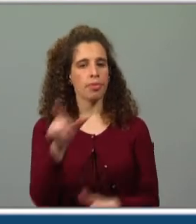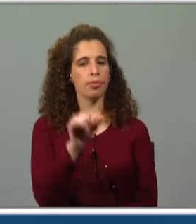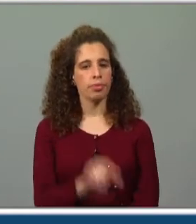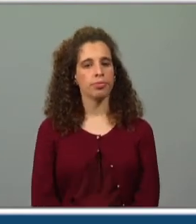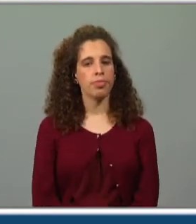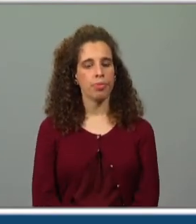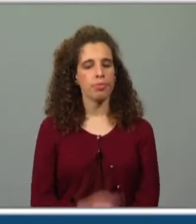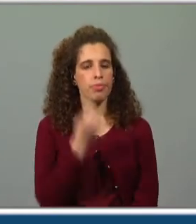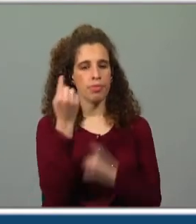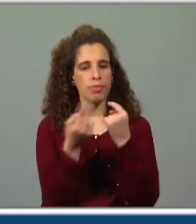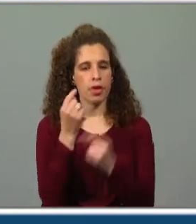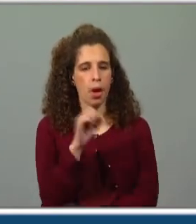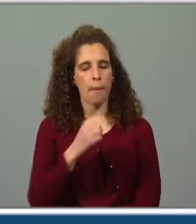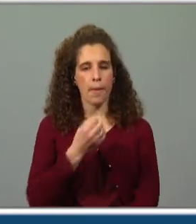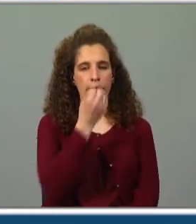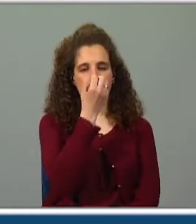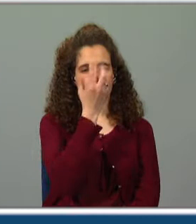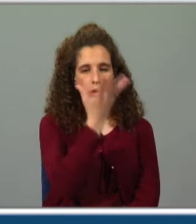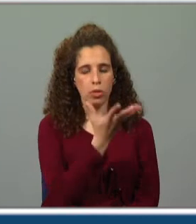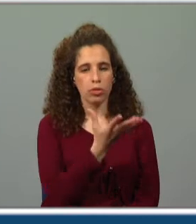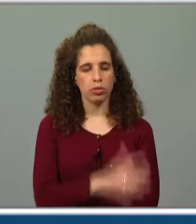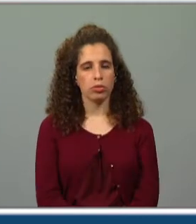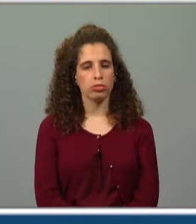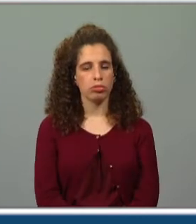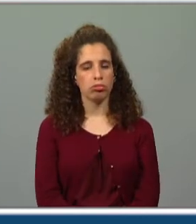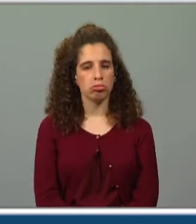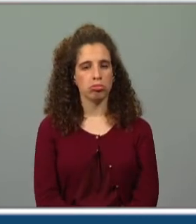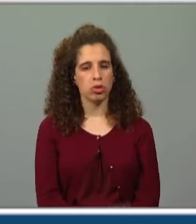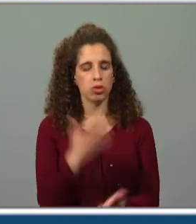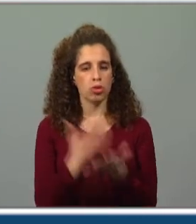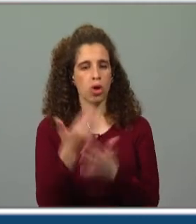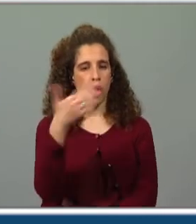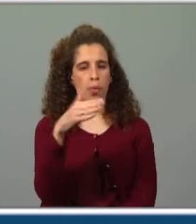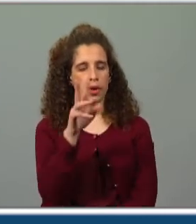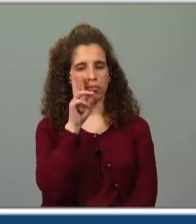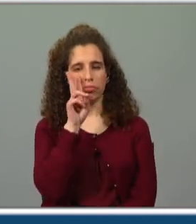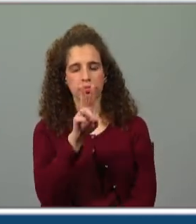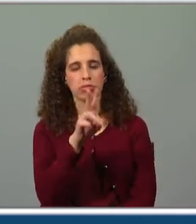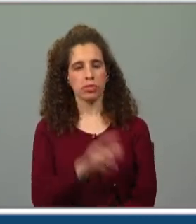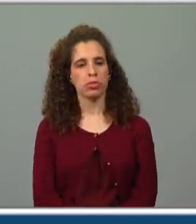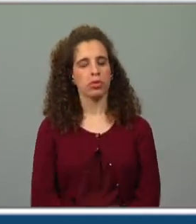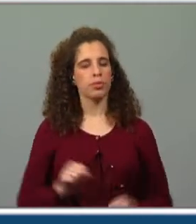que algumas flores e só colar esta primeira observação Já conseguimos 一些花，然後貼上這個第一次觀察 我們已經知道了